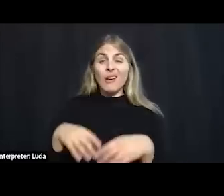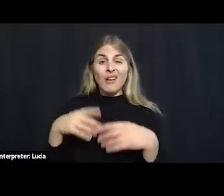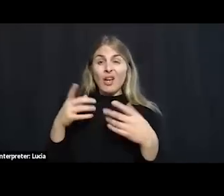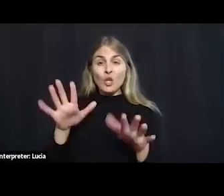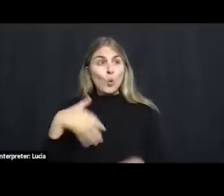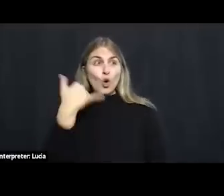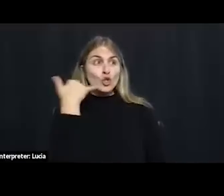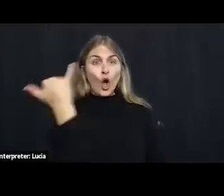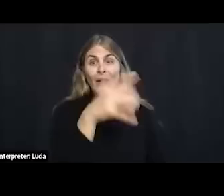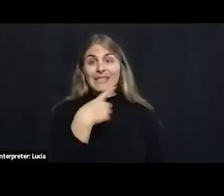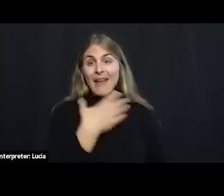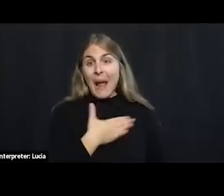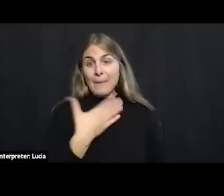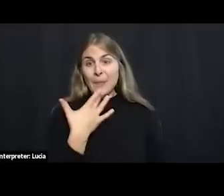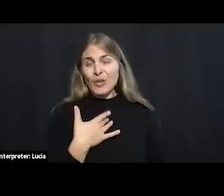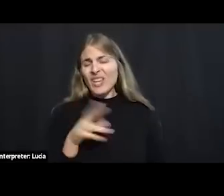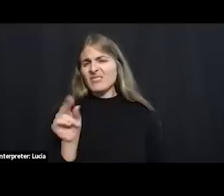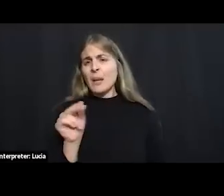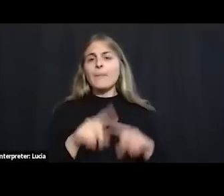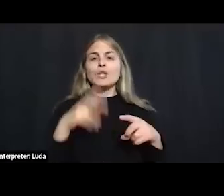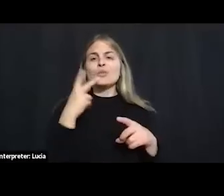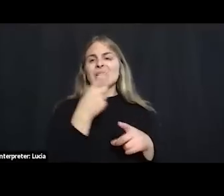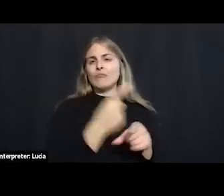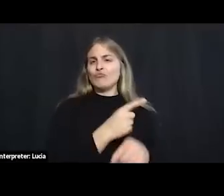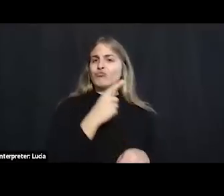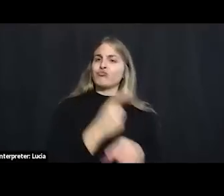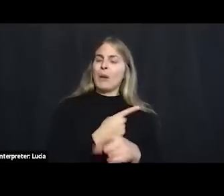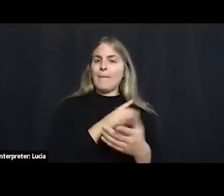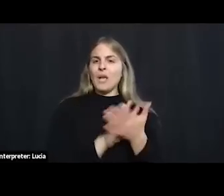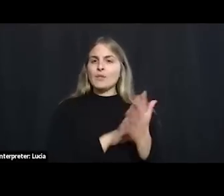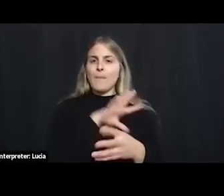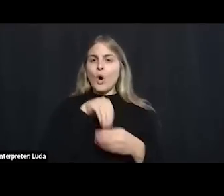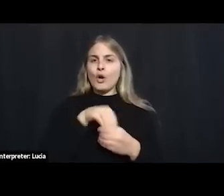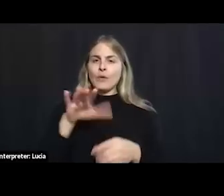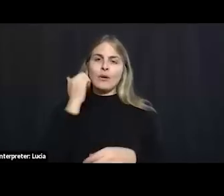para desearle feliz cumpleaños, pero es alguien a quien vemos regularmente, que se convierte en parte de la experiencia diaria vivida.